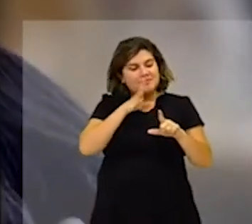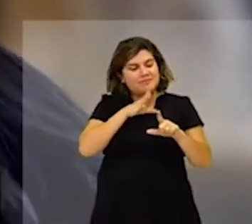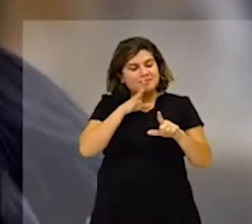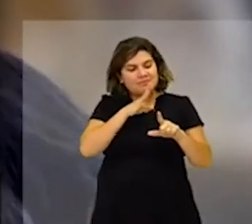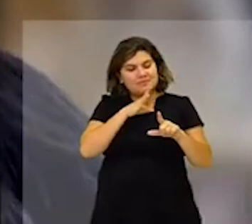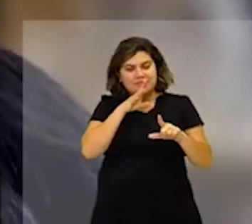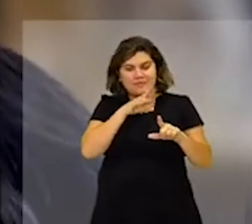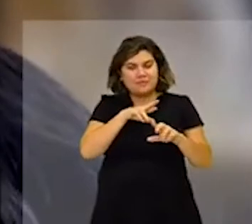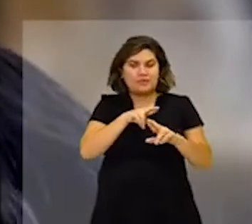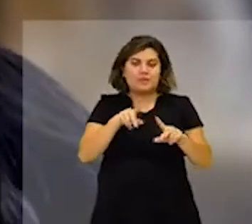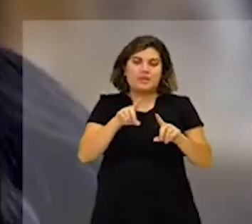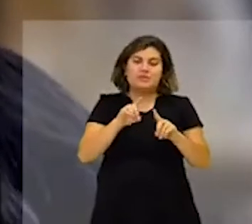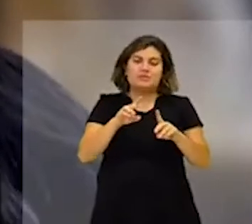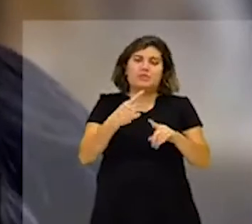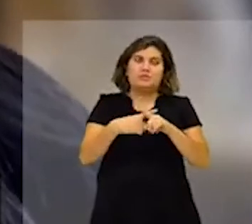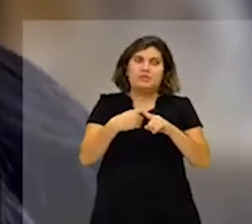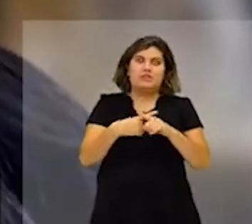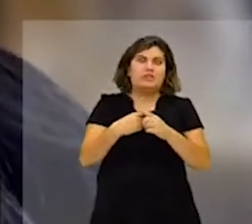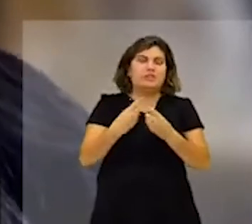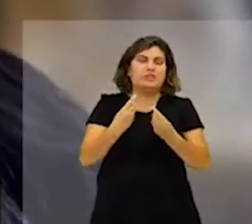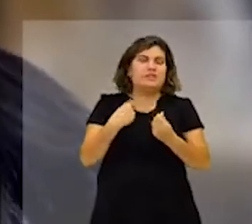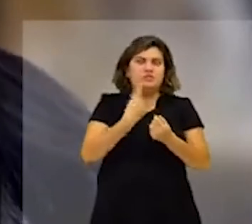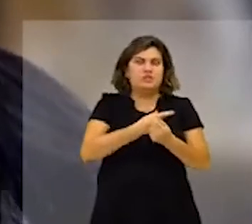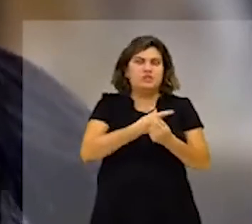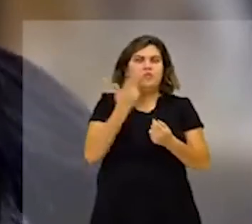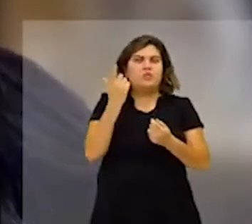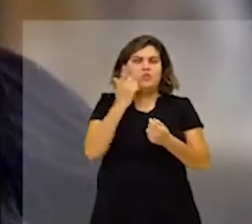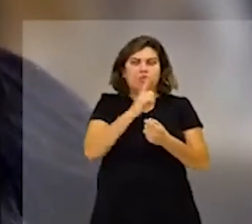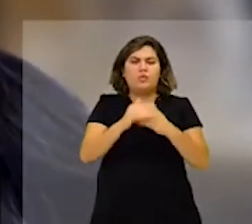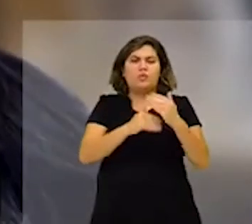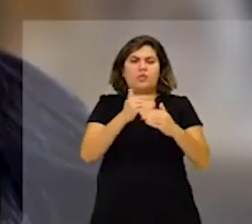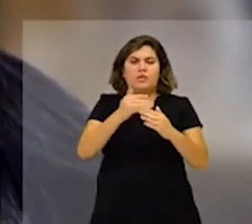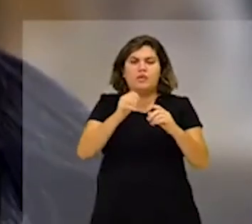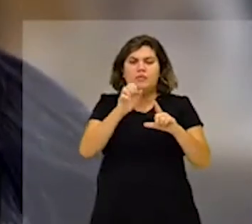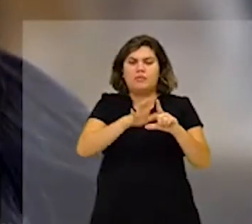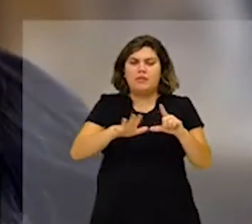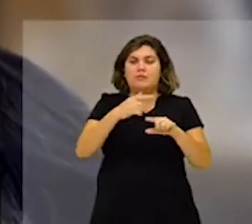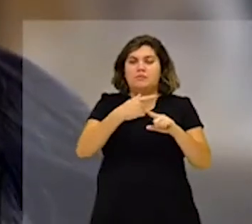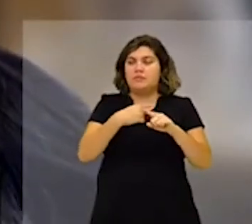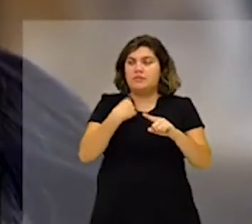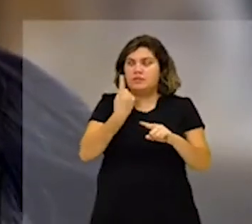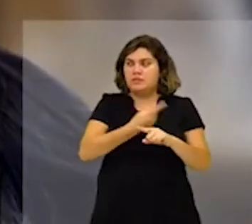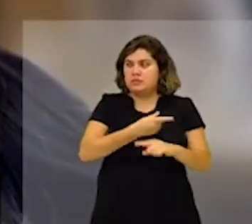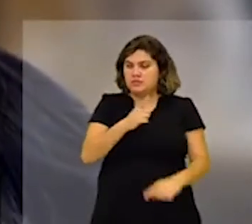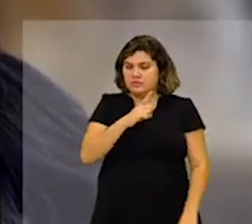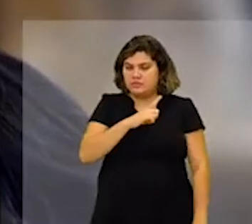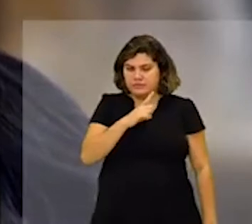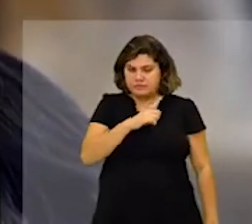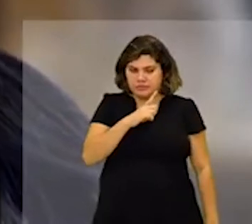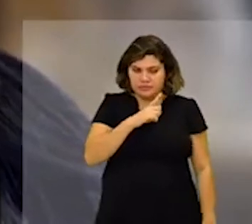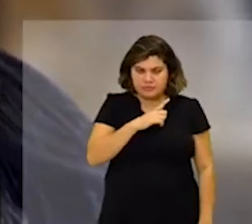porque enfim a gente só conseguiu desenvolver a plataforma porque nós temos um uma uma base